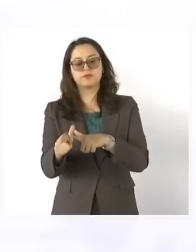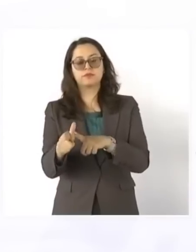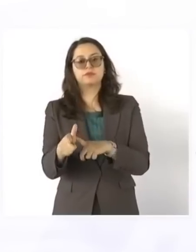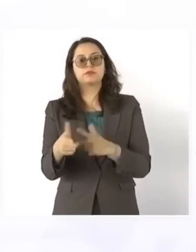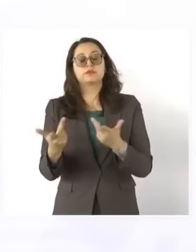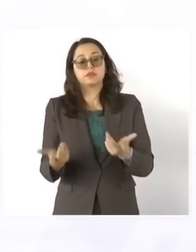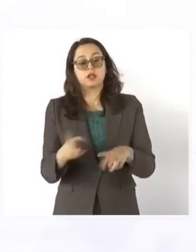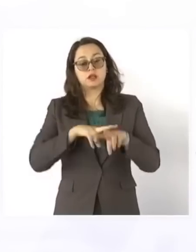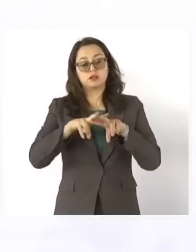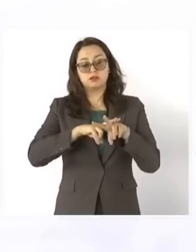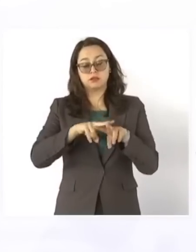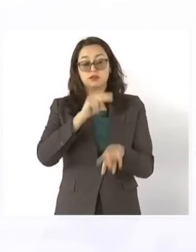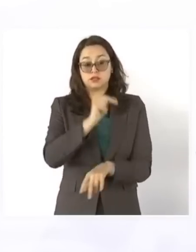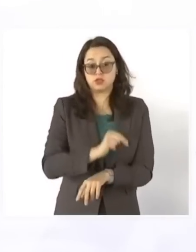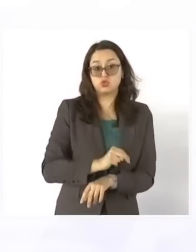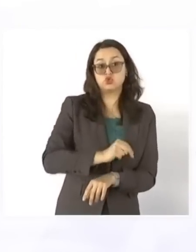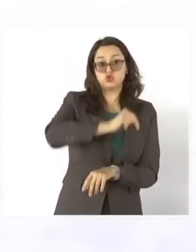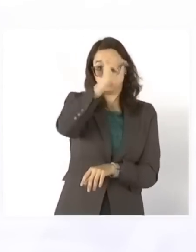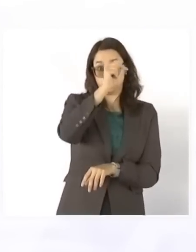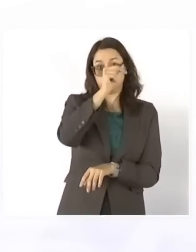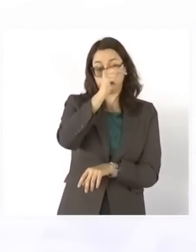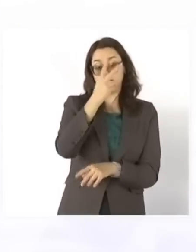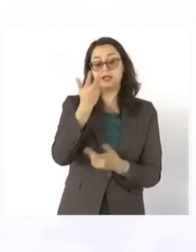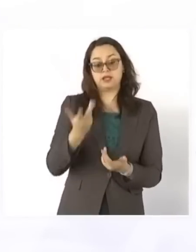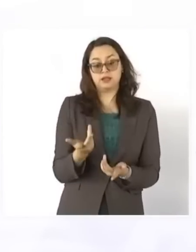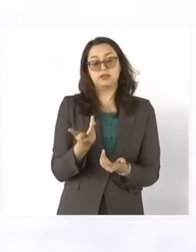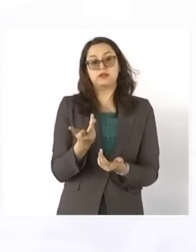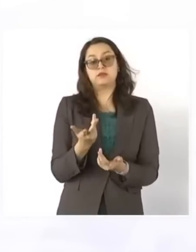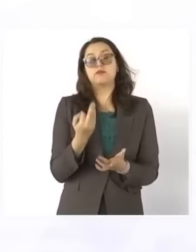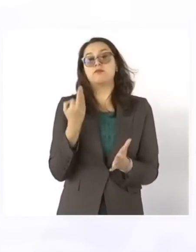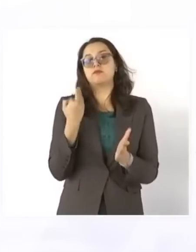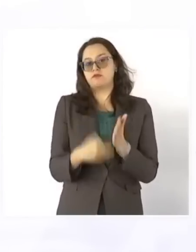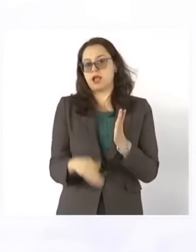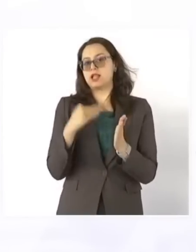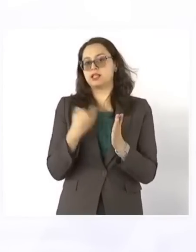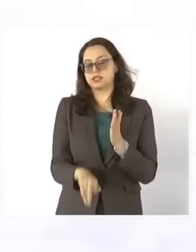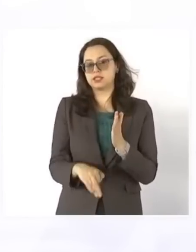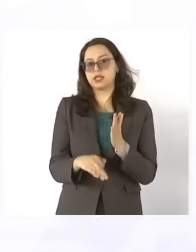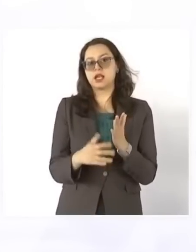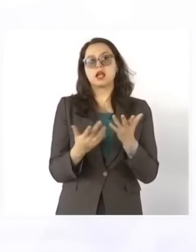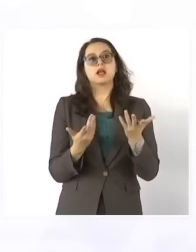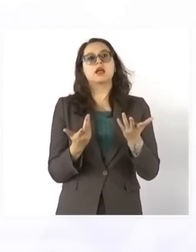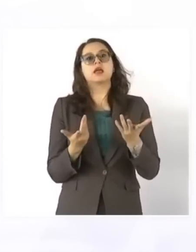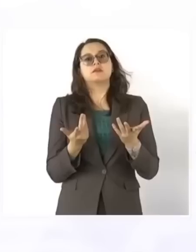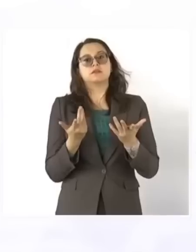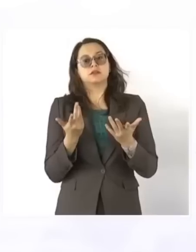trenes hacia el norte y queda esta parte en donde estamos trabajando del vínculo entre Ciudad de